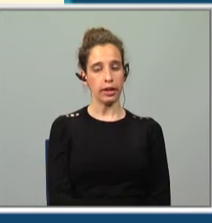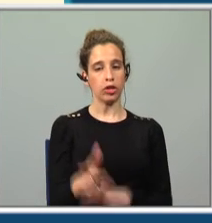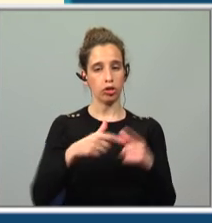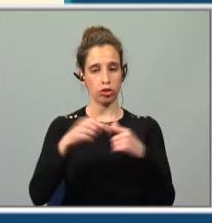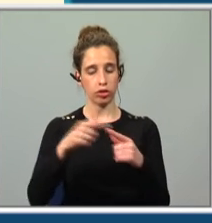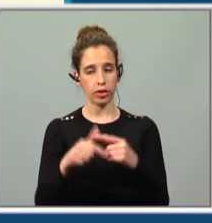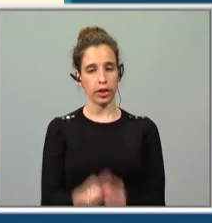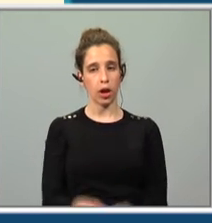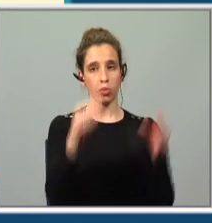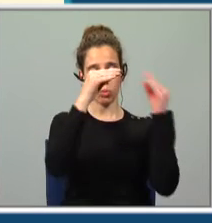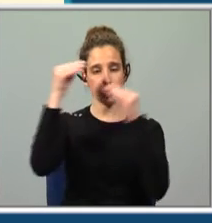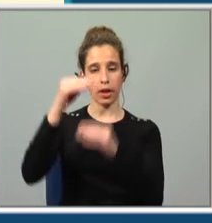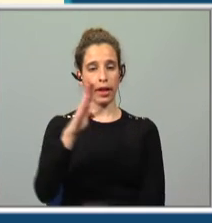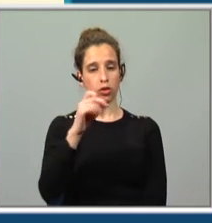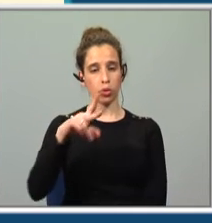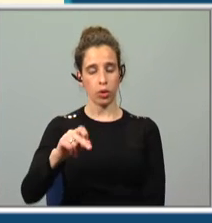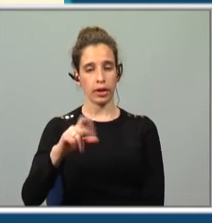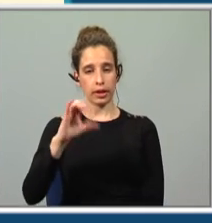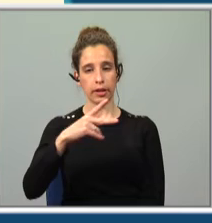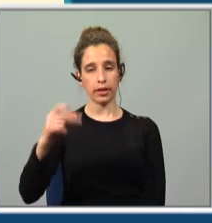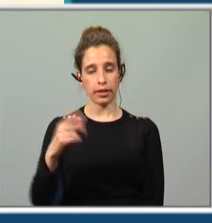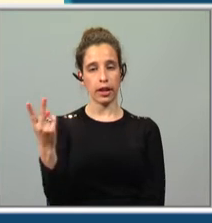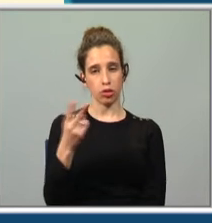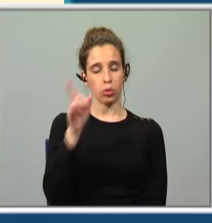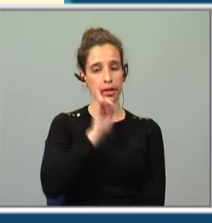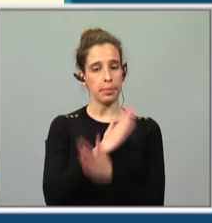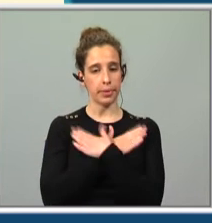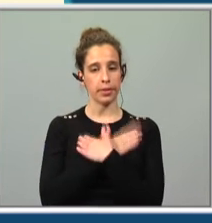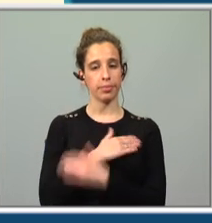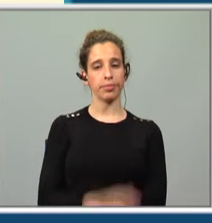início da nossa história a Joana e a Rita ambas as suas amigas e por aqui 我們歷史的開端 Joana 和麗塔她的朋友和這裡